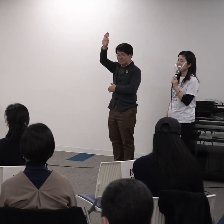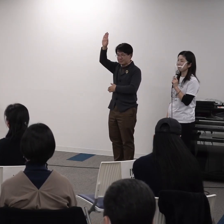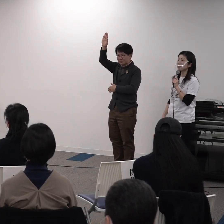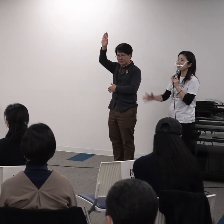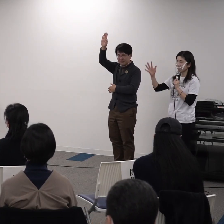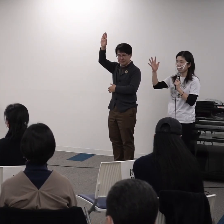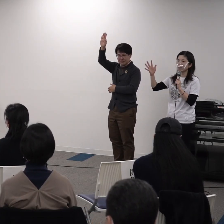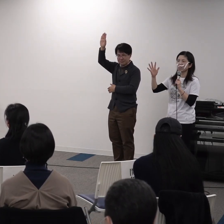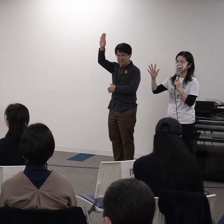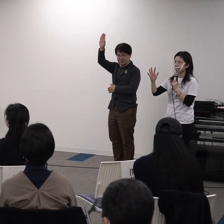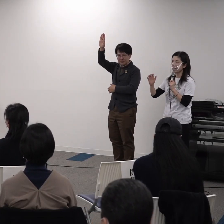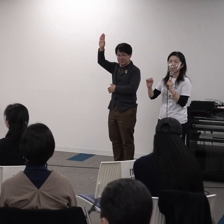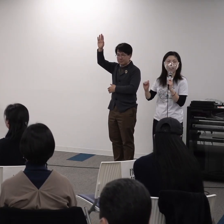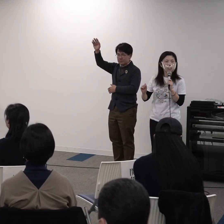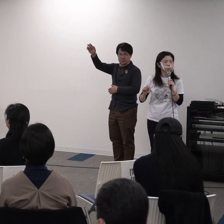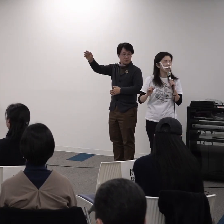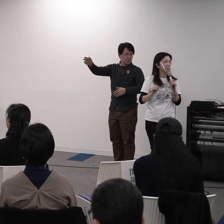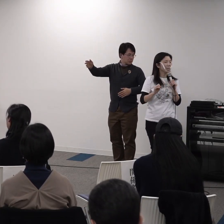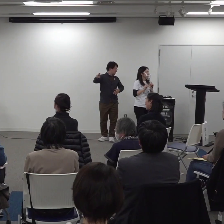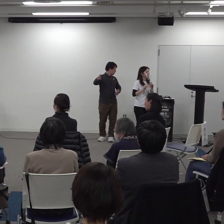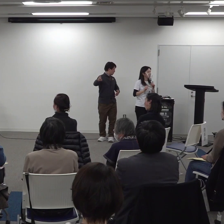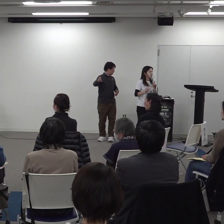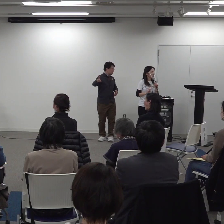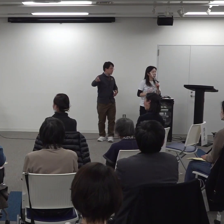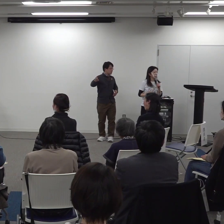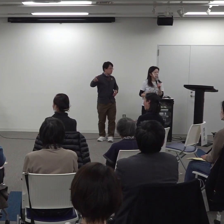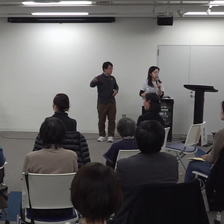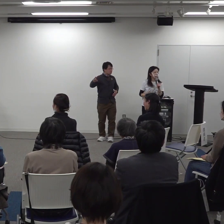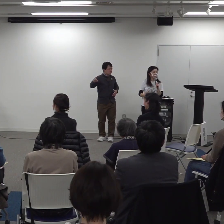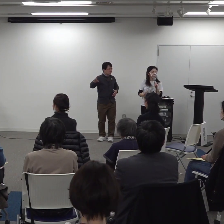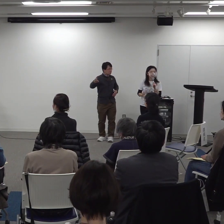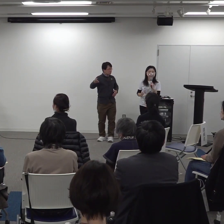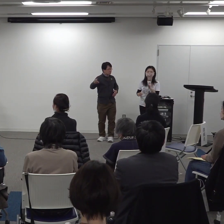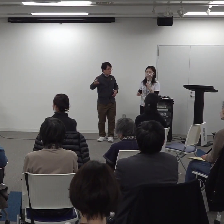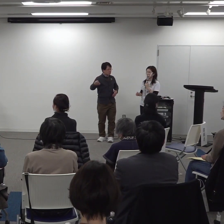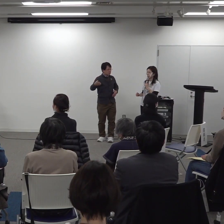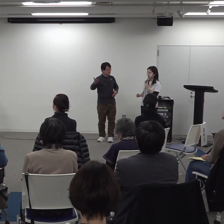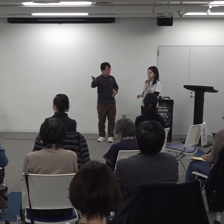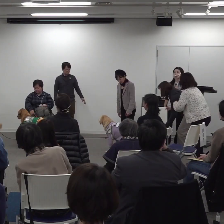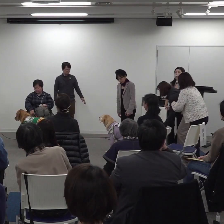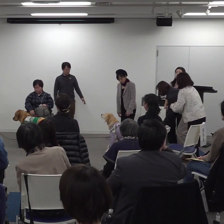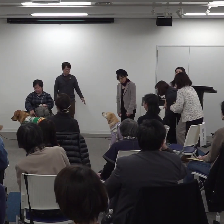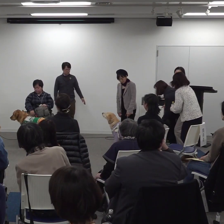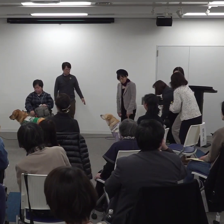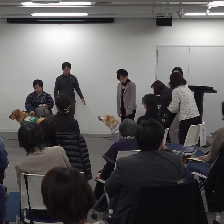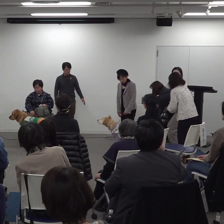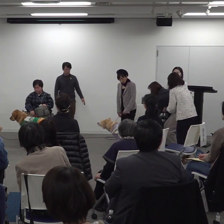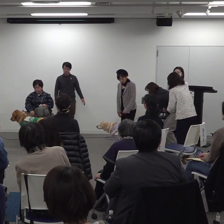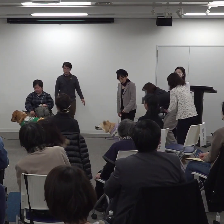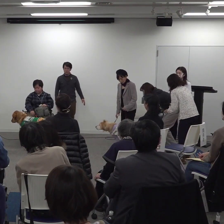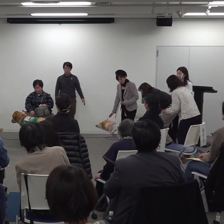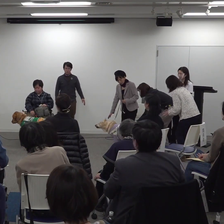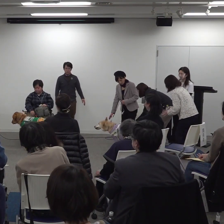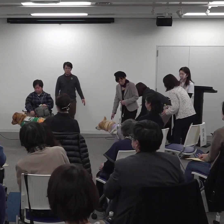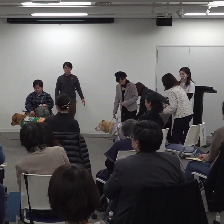今はどうでしょうありますか ではマイクを回していただけますでしょうか はい ではお願いします